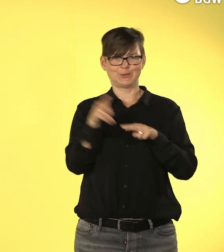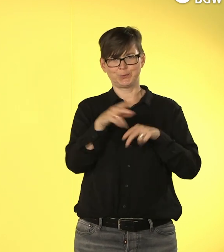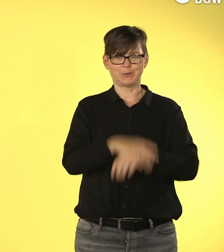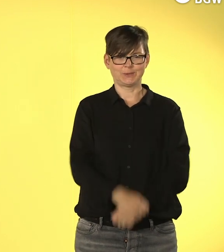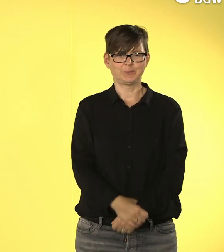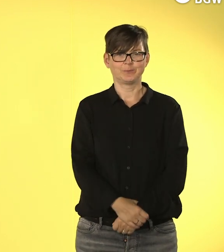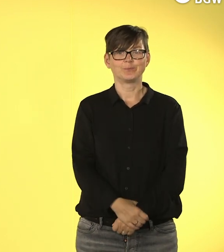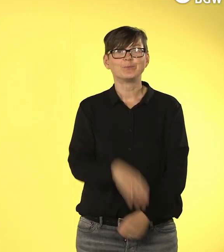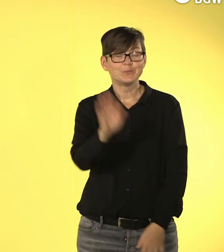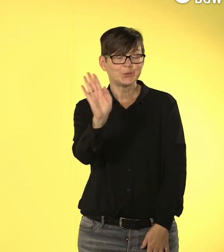Bis dann.